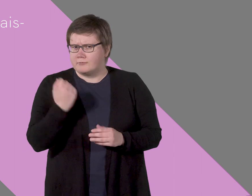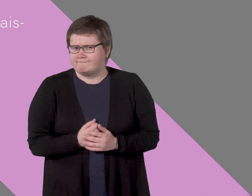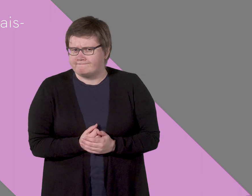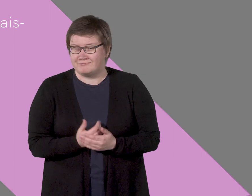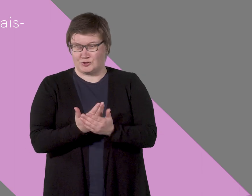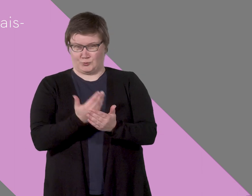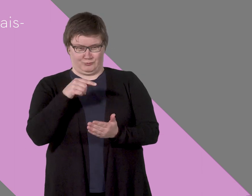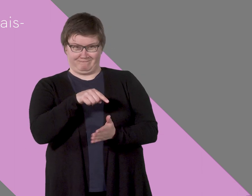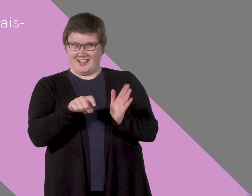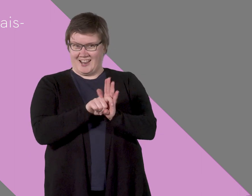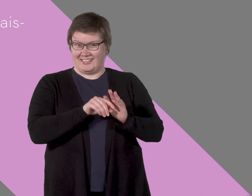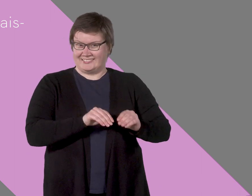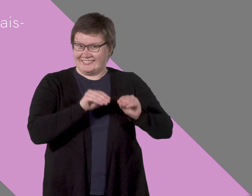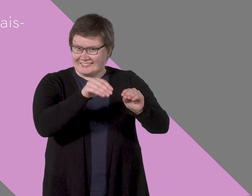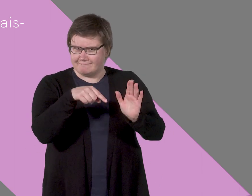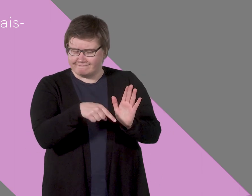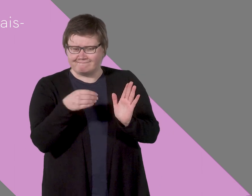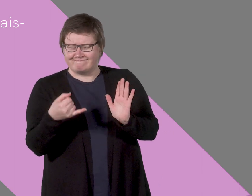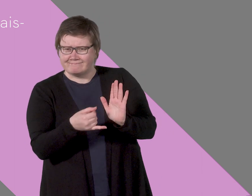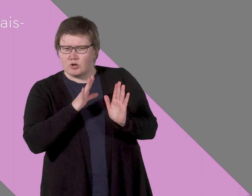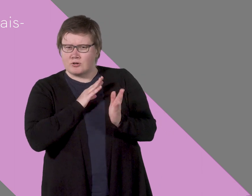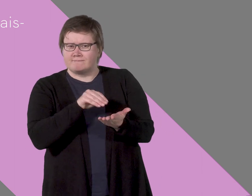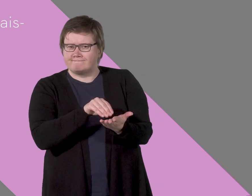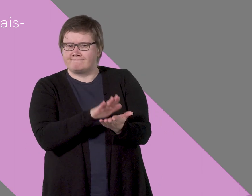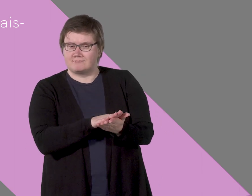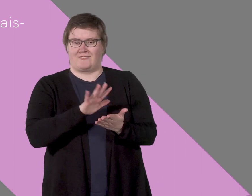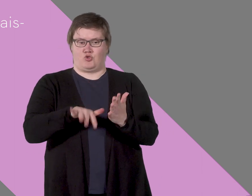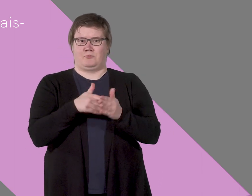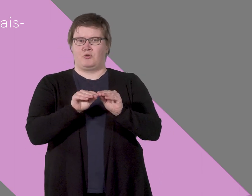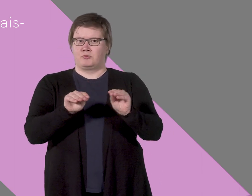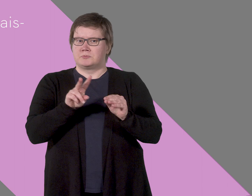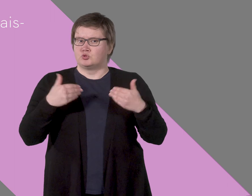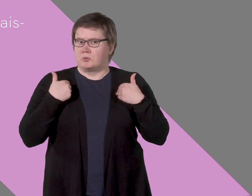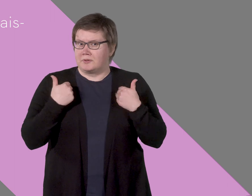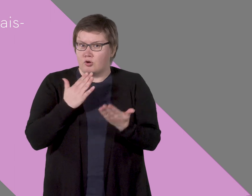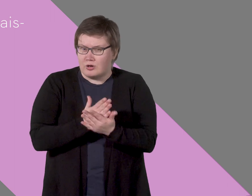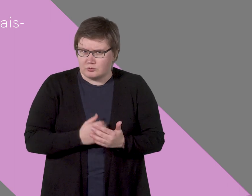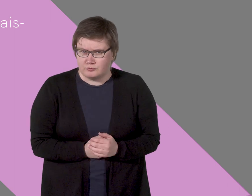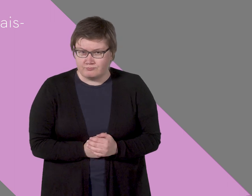sillä siirretty laki sisältää valmennuksena myönnettävän viittomakielen opetuksen - vihdoinkin subjektiivisena oikeutena.